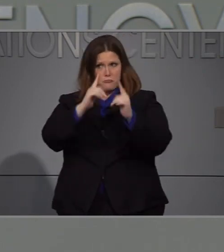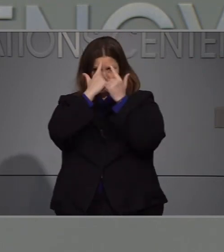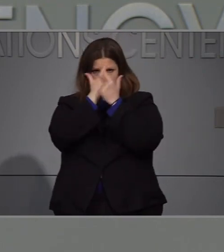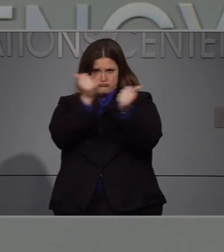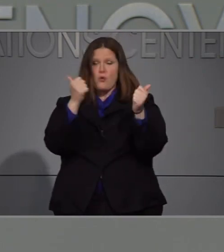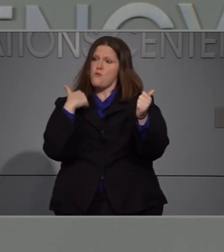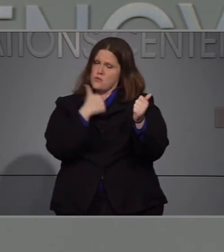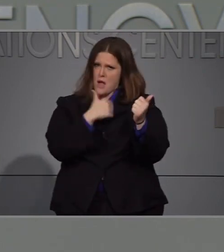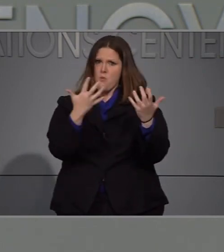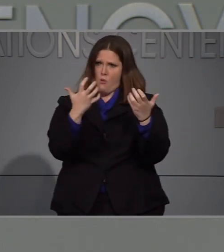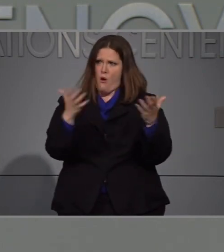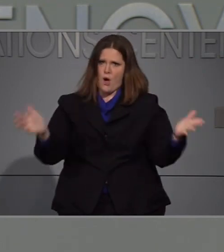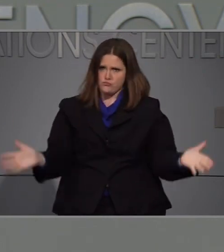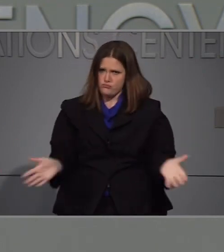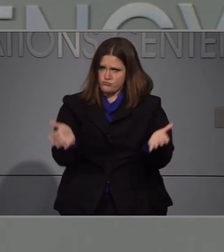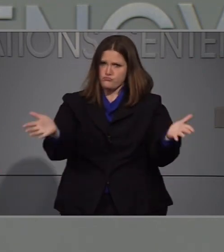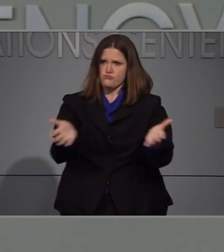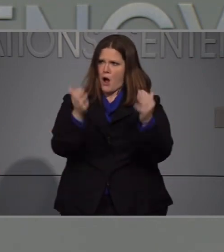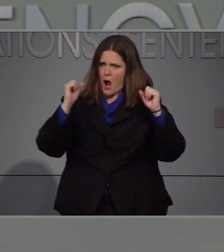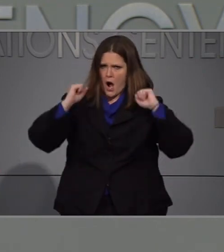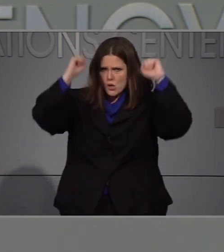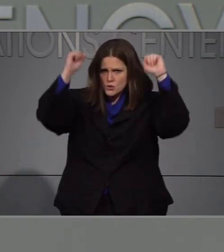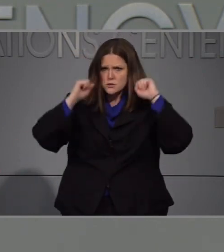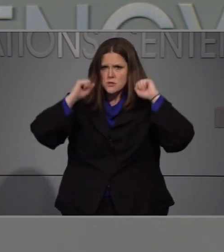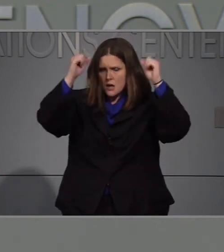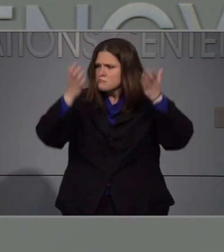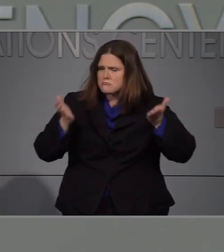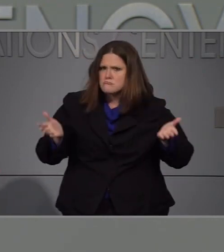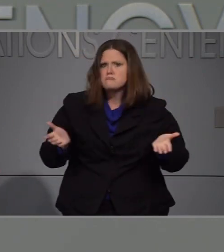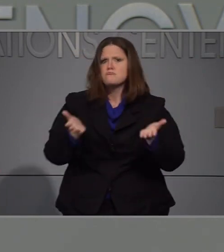haciendo los Ignacio, sí, sí lo pueden hacer motivamos que las personas hagan